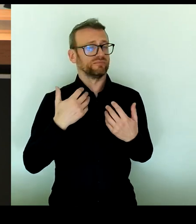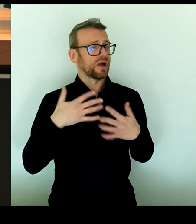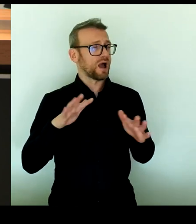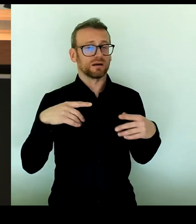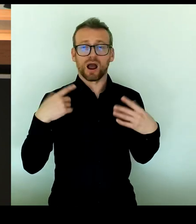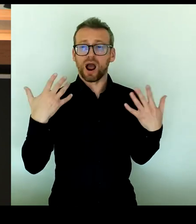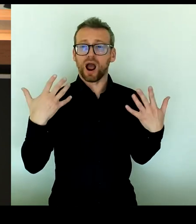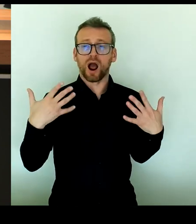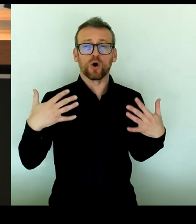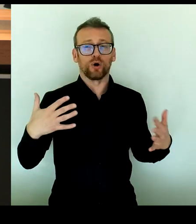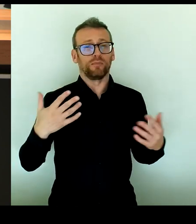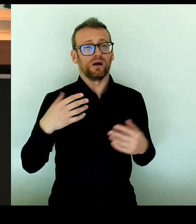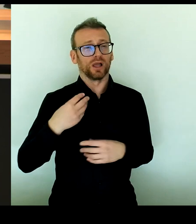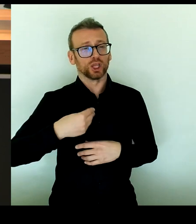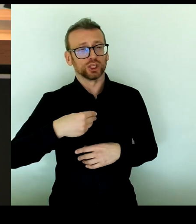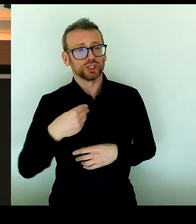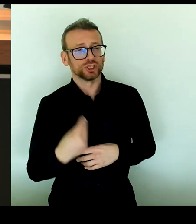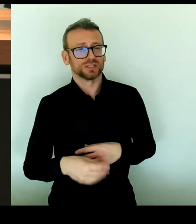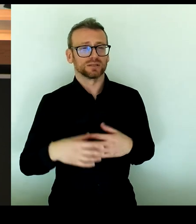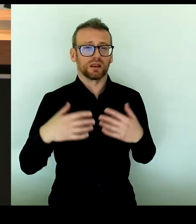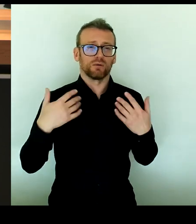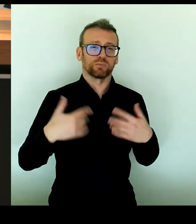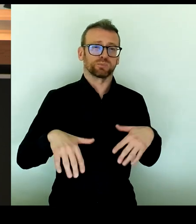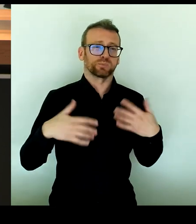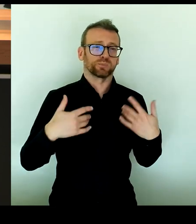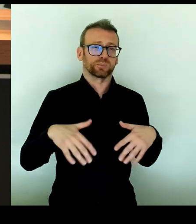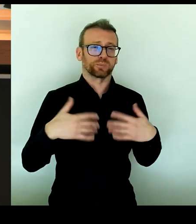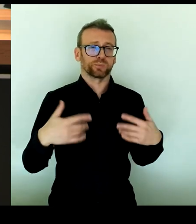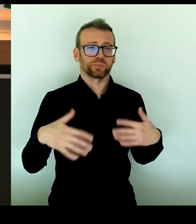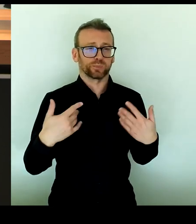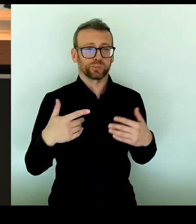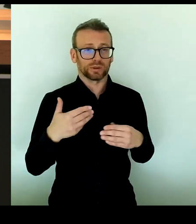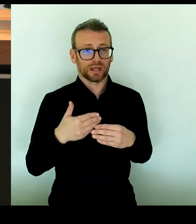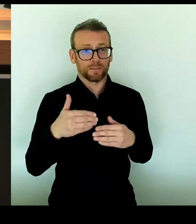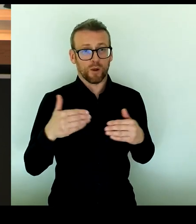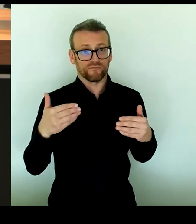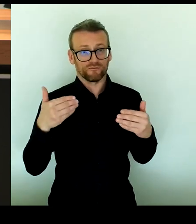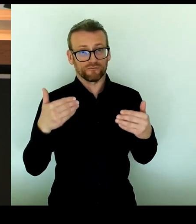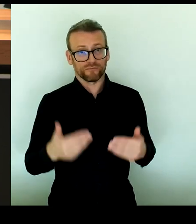Und dieses bunte, quirlige Leben mit den vielen Künstlerinnen und Künstler hat viele andere angezogen, die